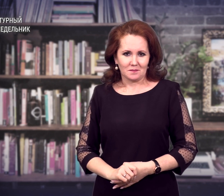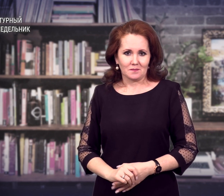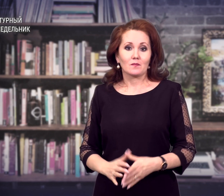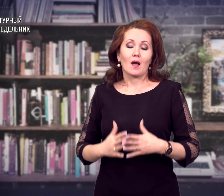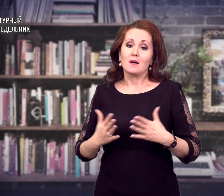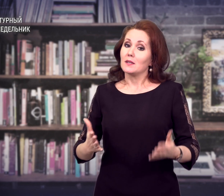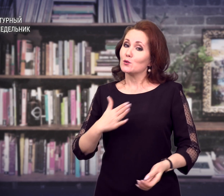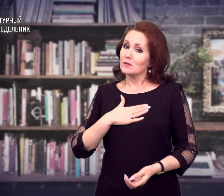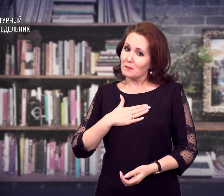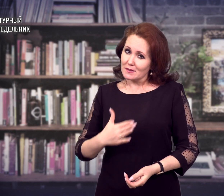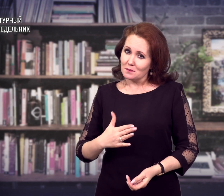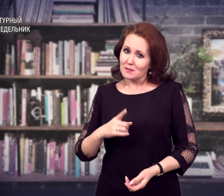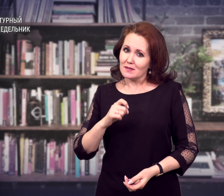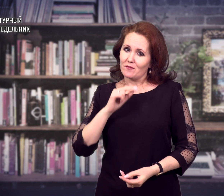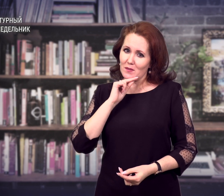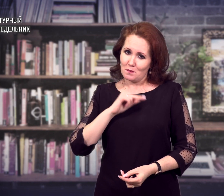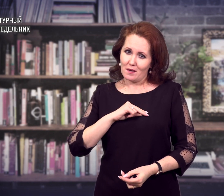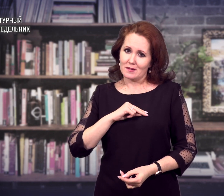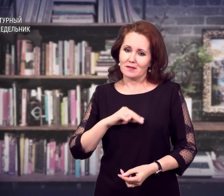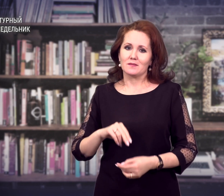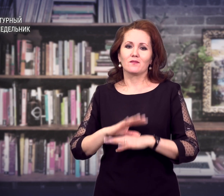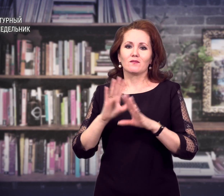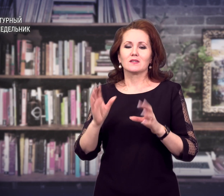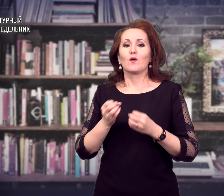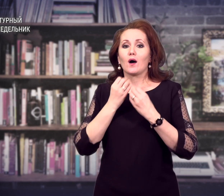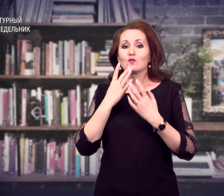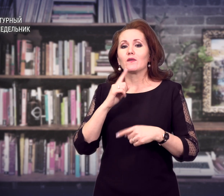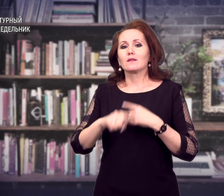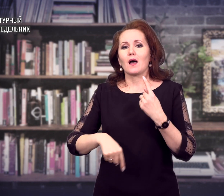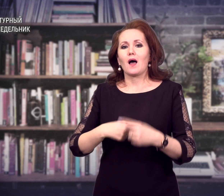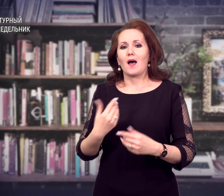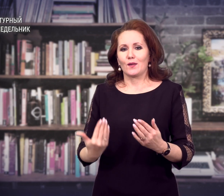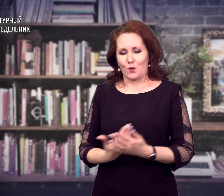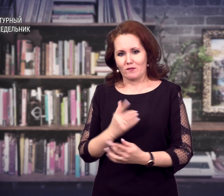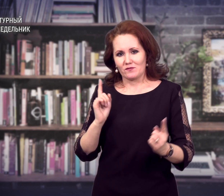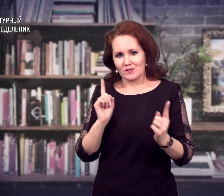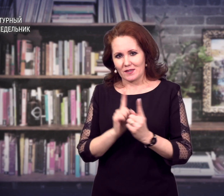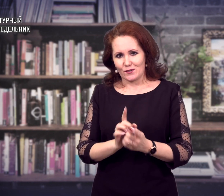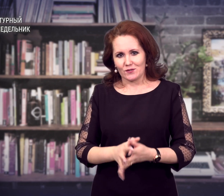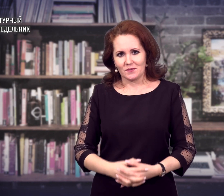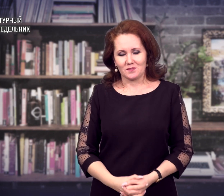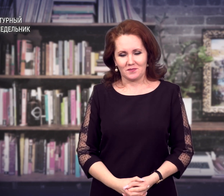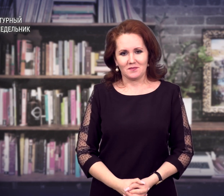Большое спасибо за внимание! Всего хорошего, до новых встреч!